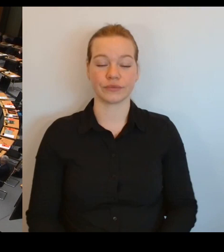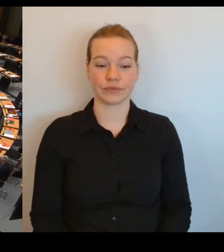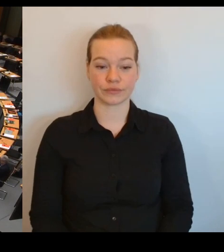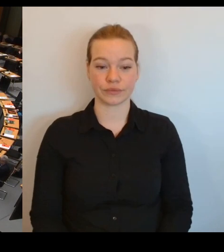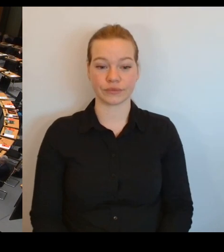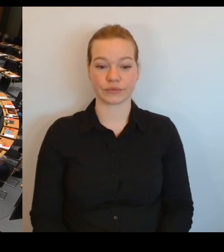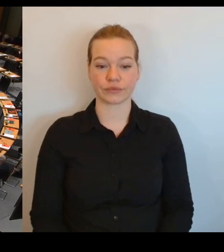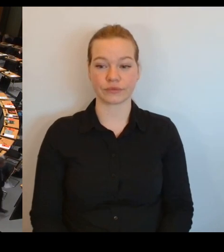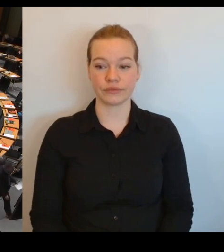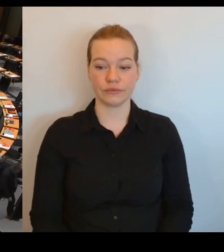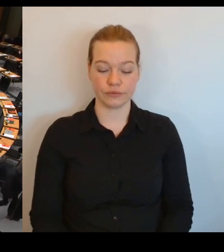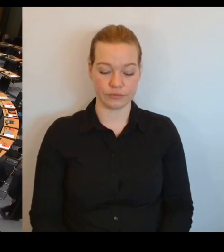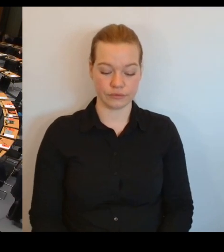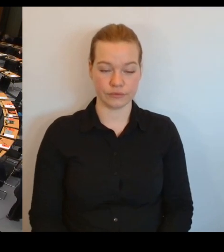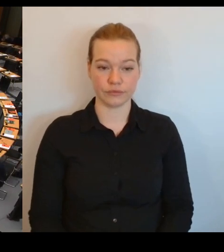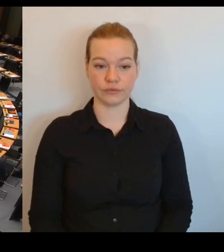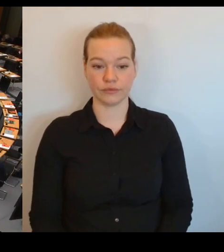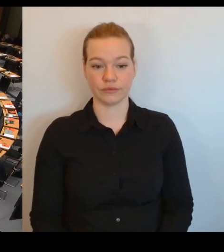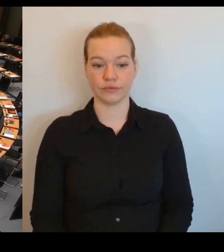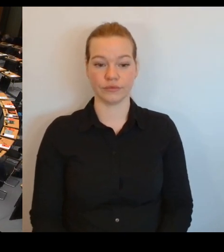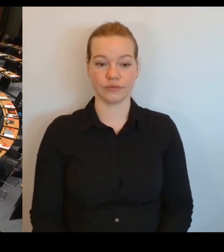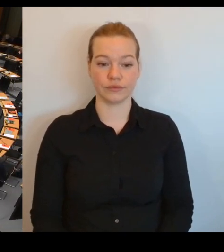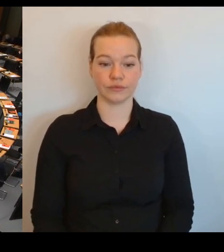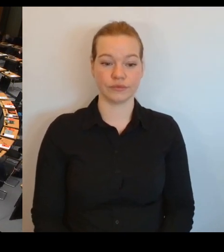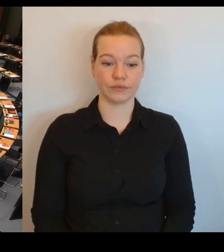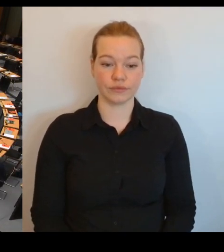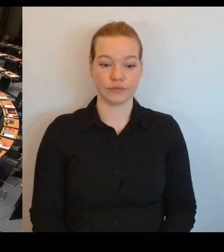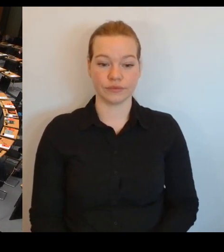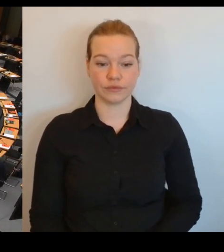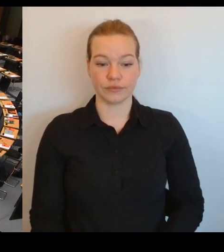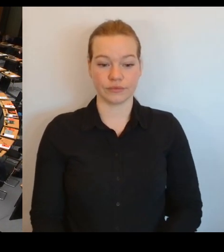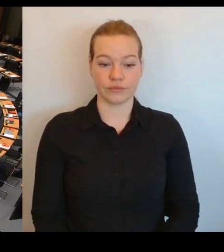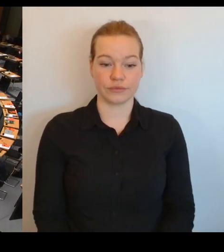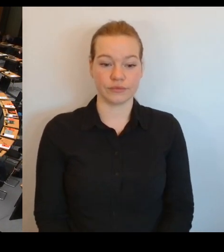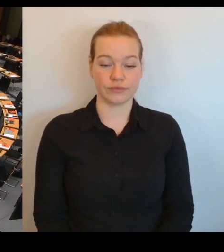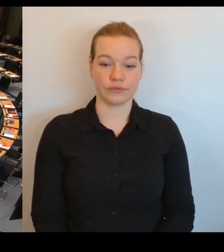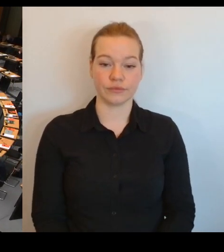Vielen Dank und für die Fraktion Bündnis 90 Die Grünen hat nun der Kollege Schulze das Wort.